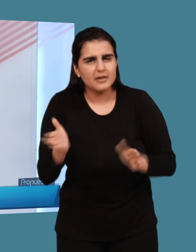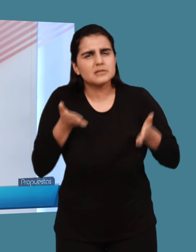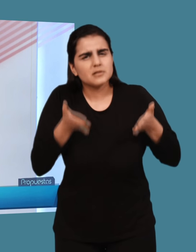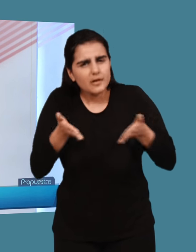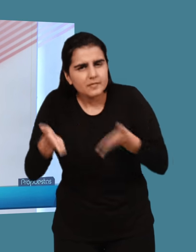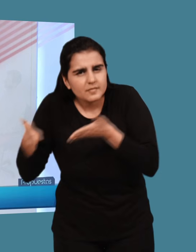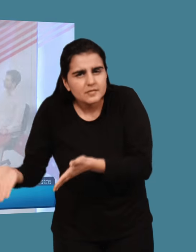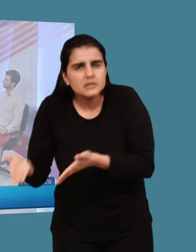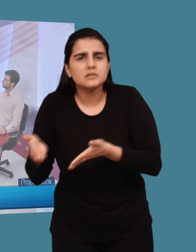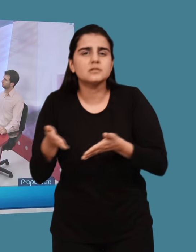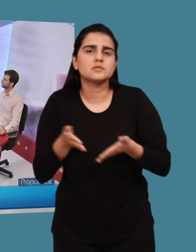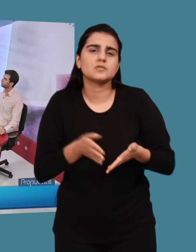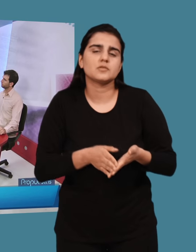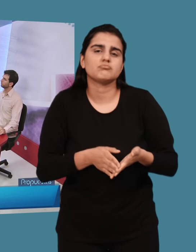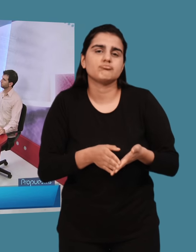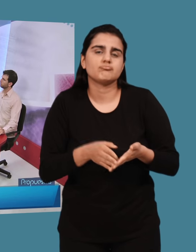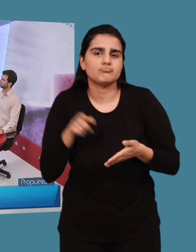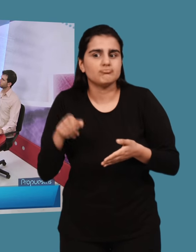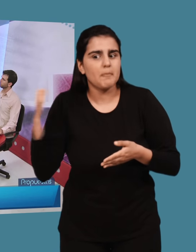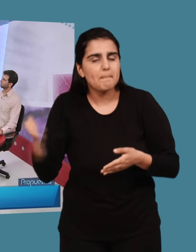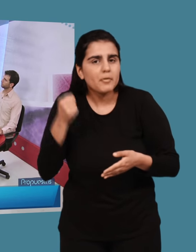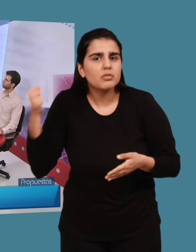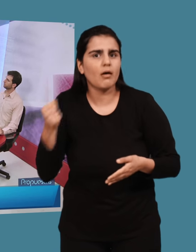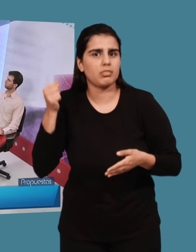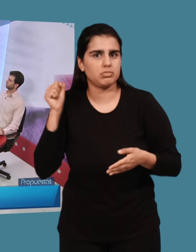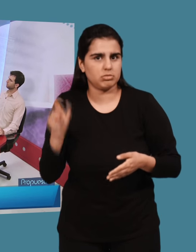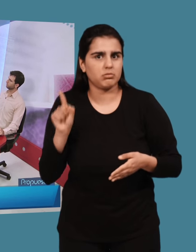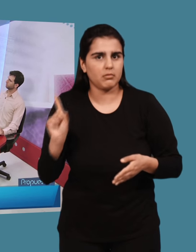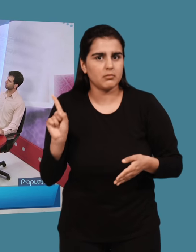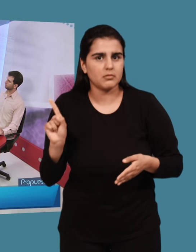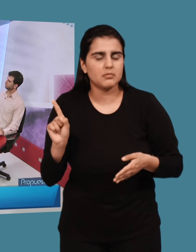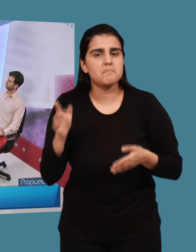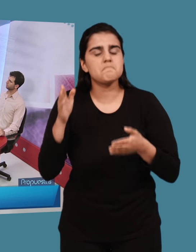los servicios que se ofrecen, son fundamentales e importantes para